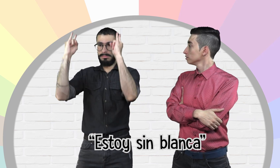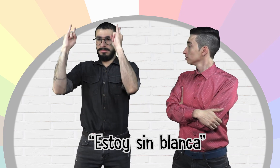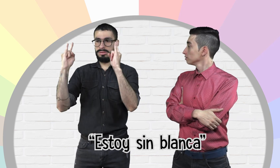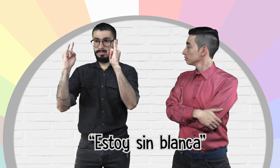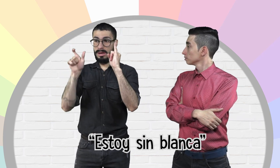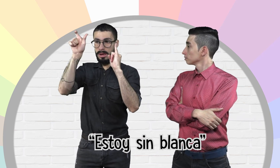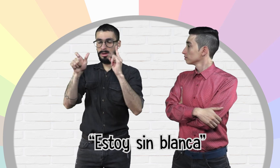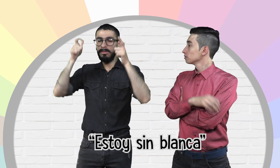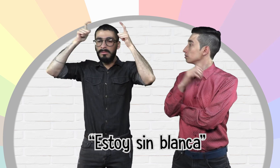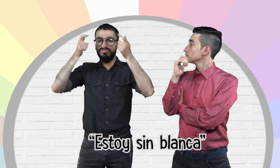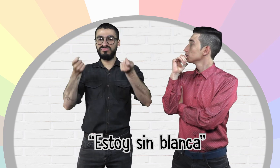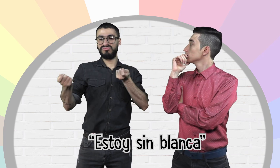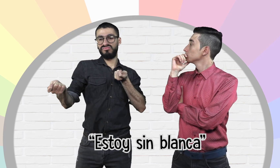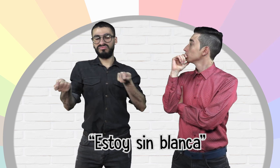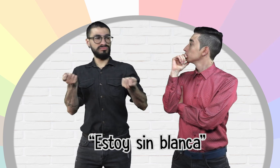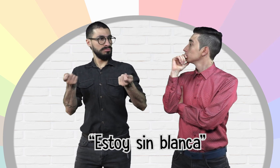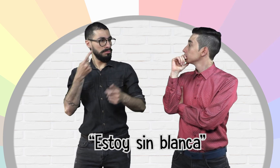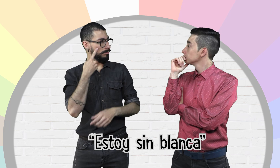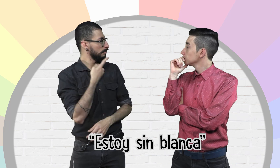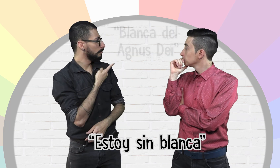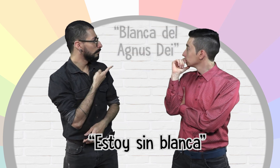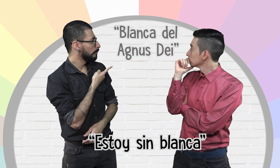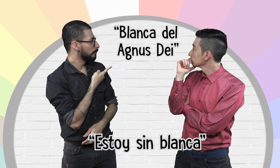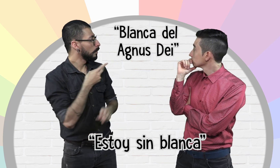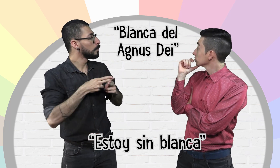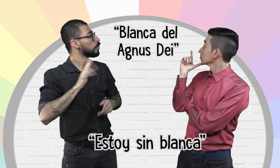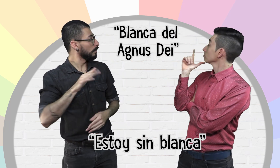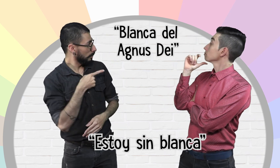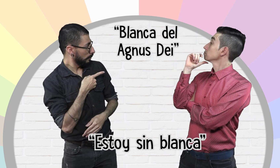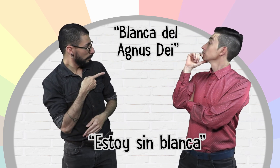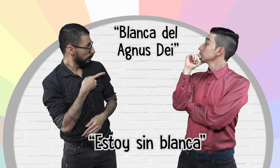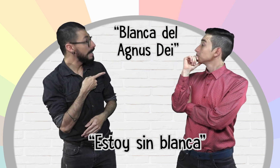vivía en un castillo un rey que dominaba la región y su nombre era este.